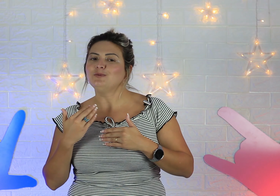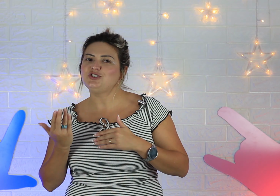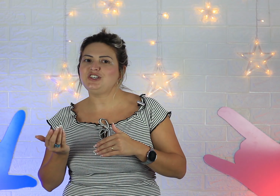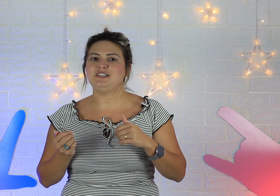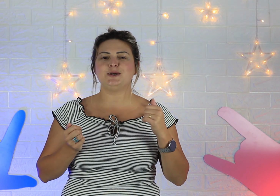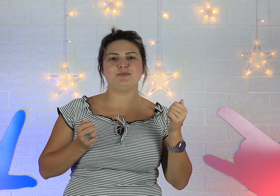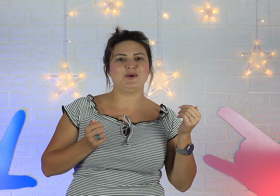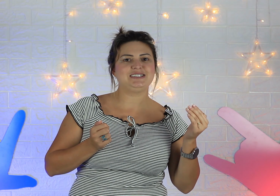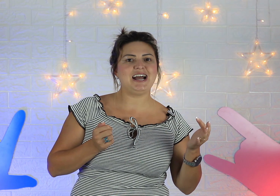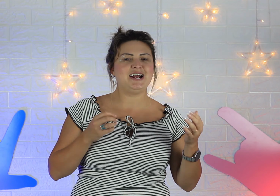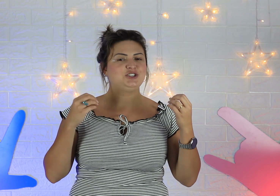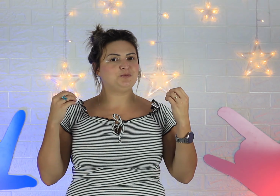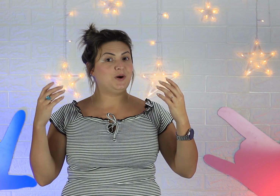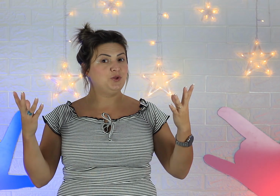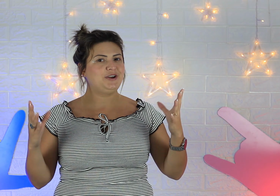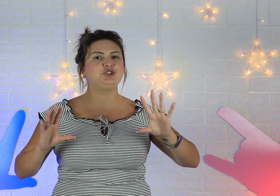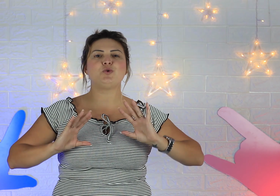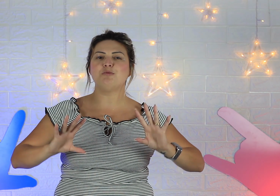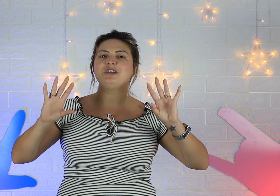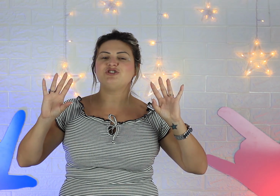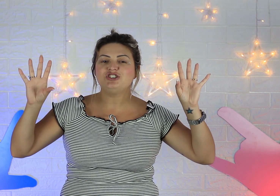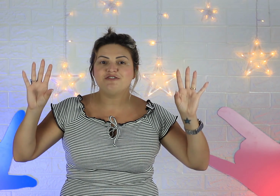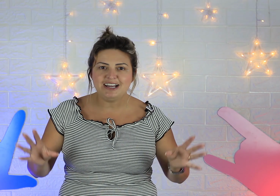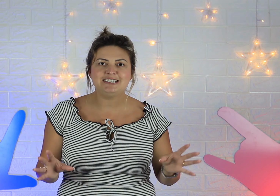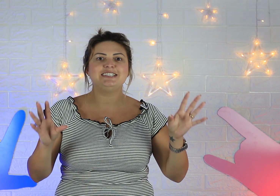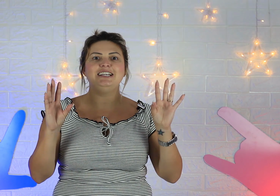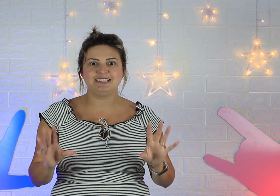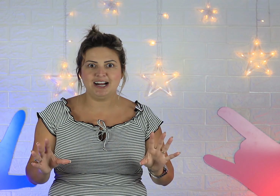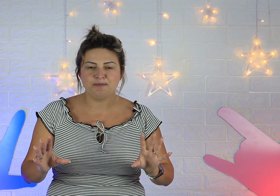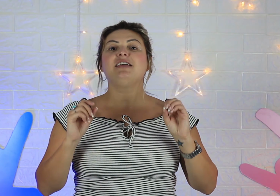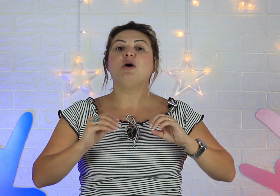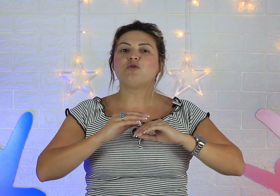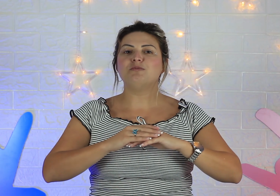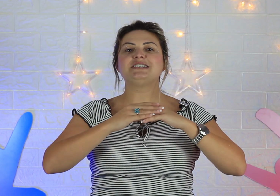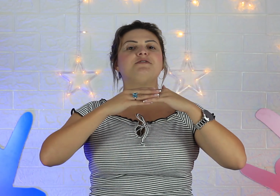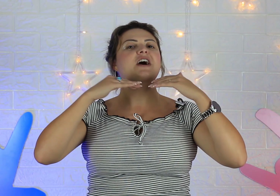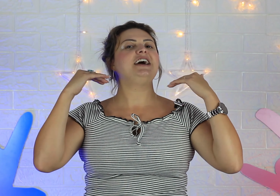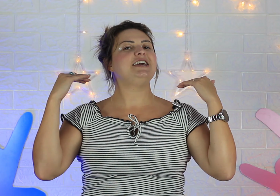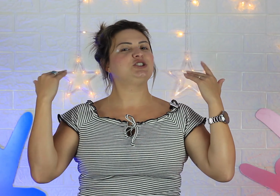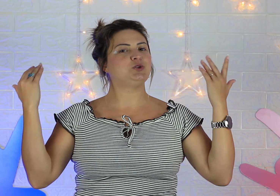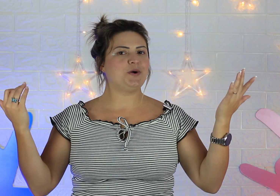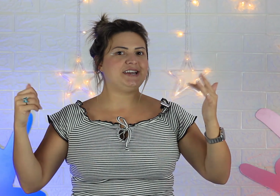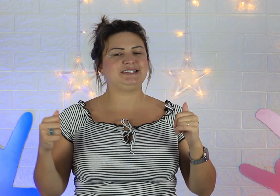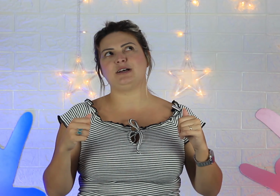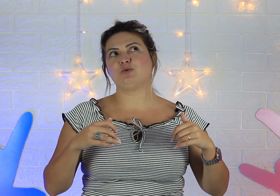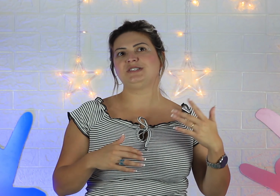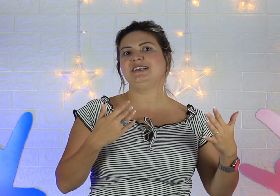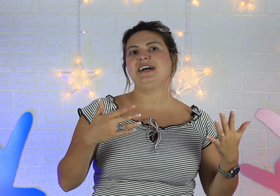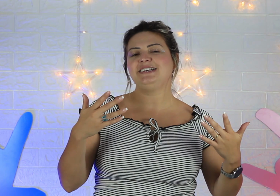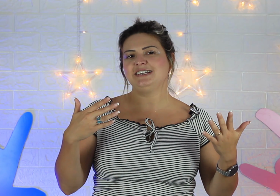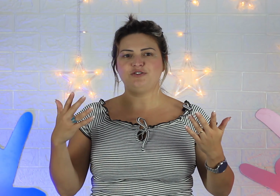veio bom dia boa tarde boa noite como que a gente vai sinalizar tem algumas variações alguns sinais